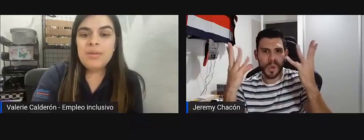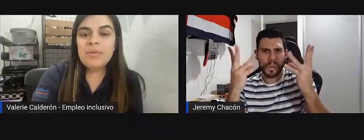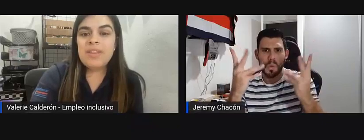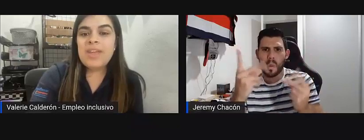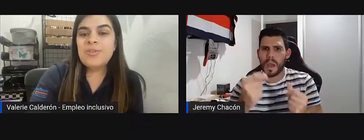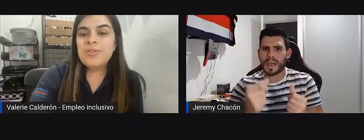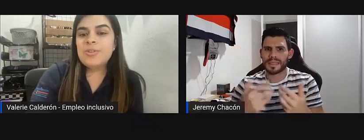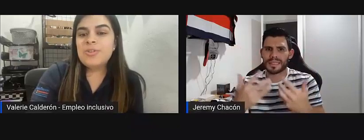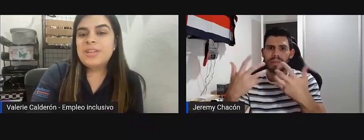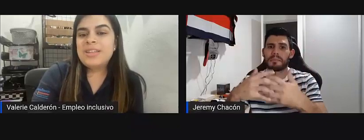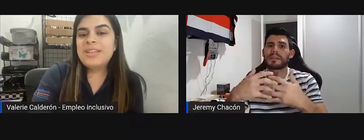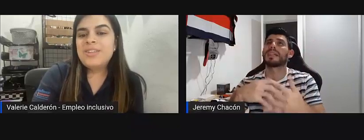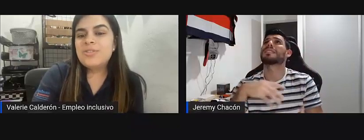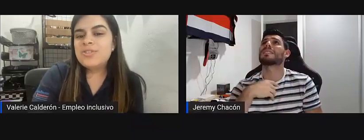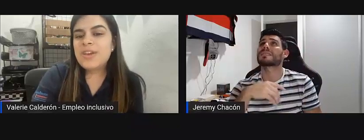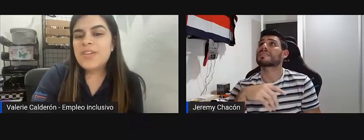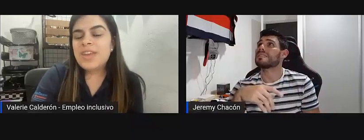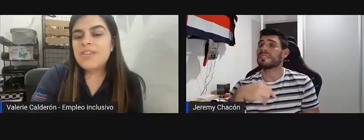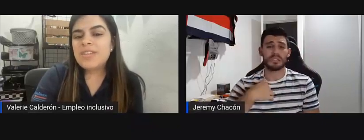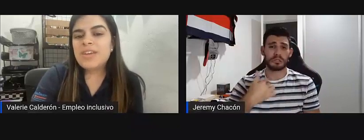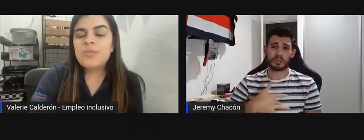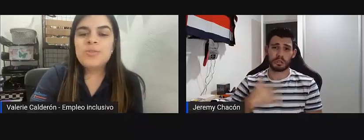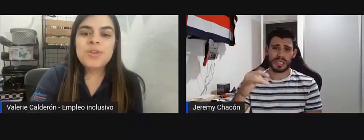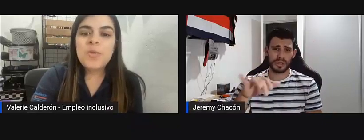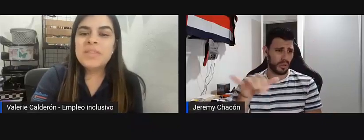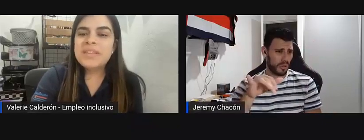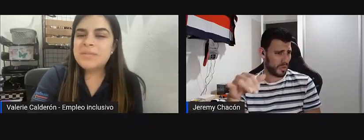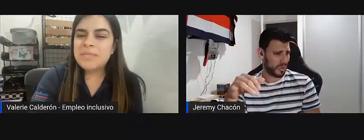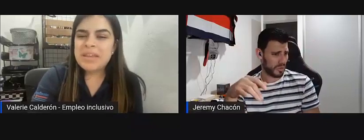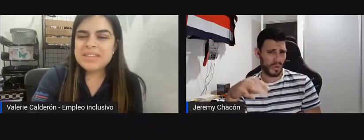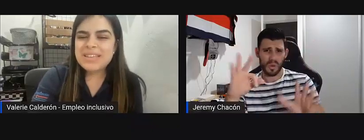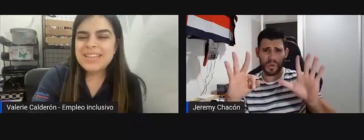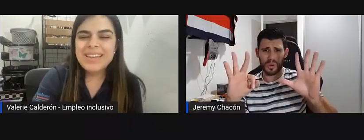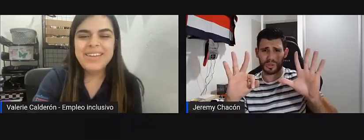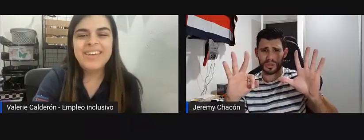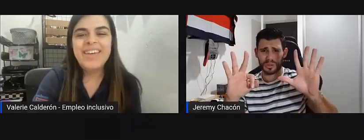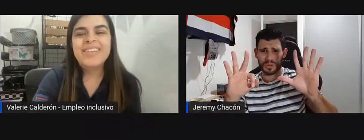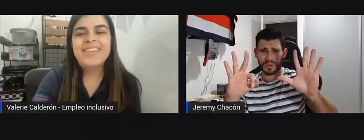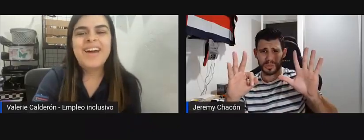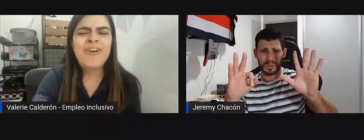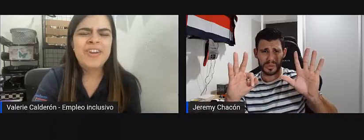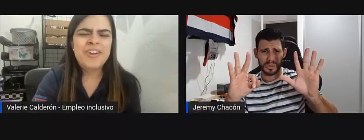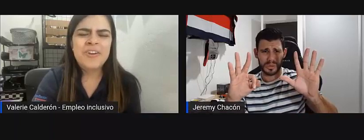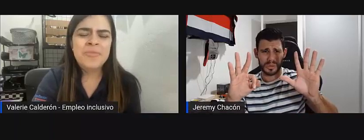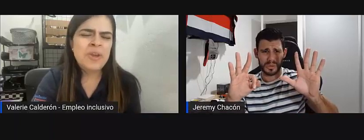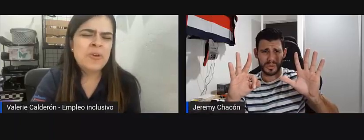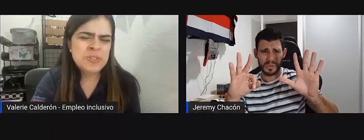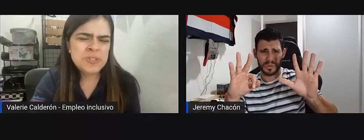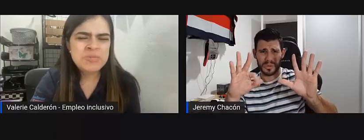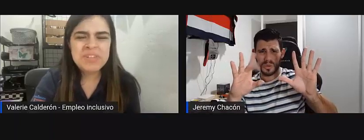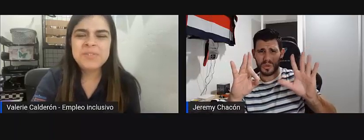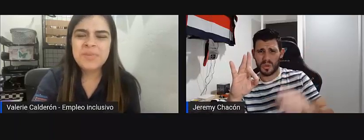verdad y yo di yo no sabía verdad yo no sé Cuántas empresas he trabajado creo que como en ocho más